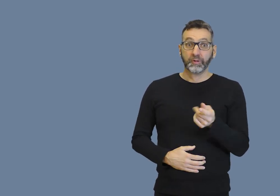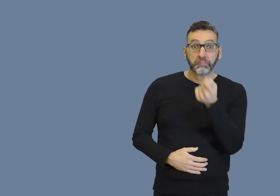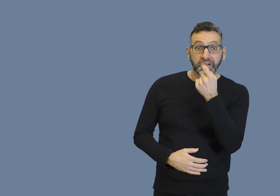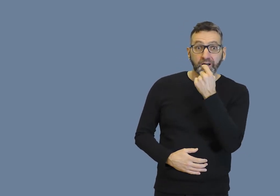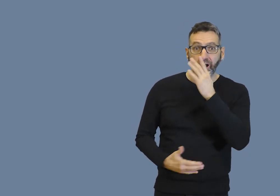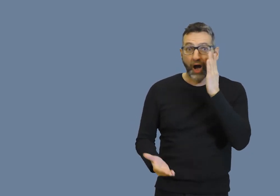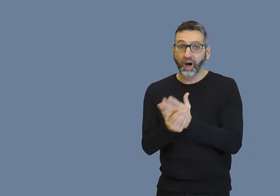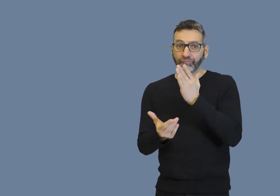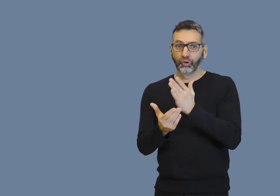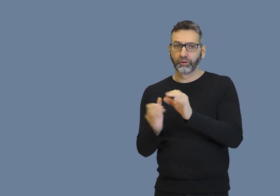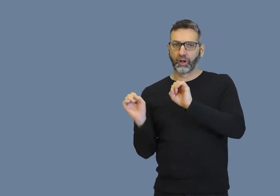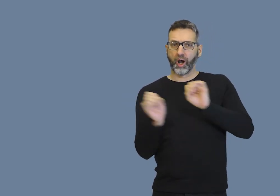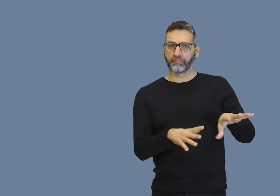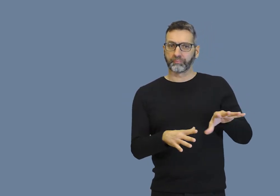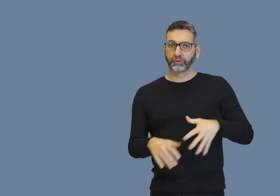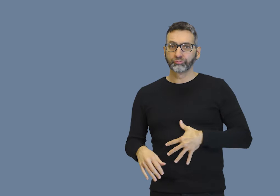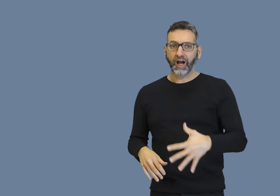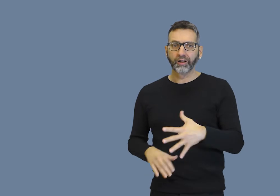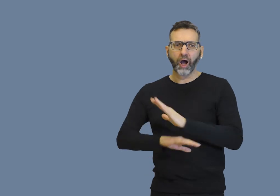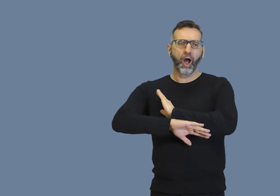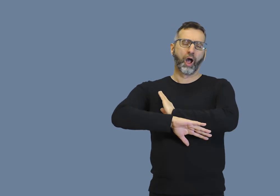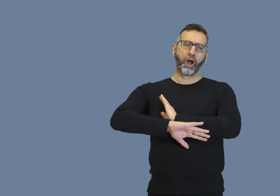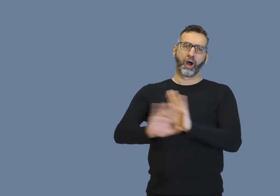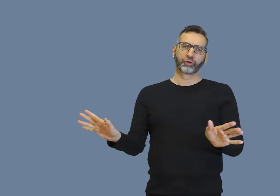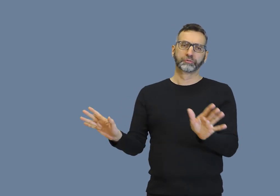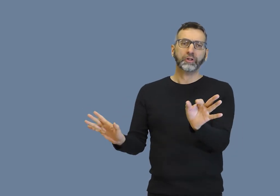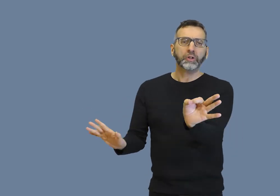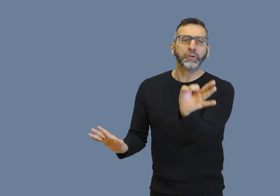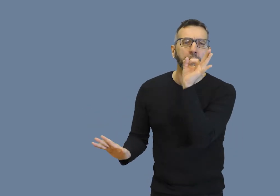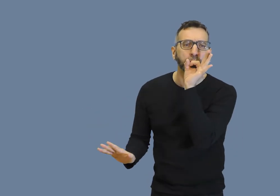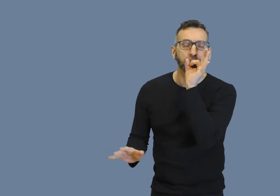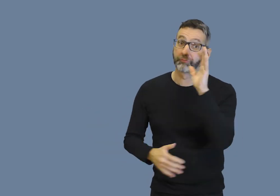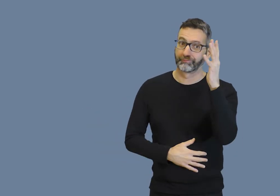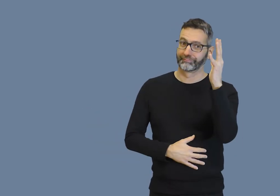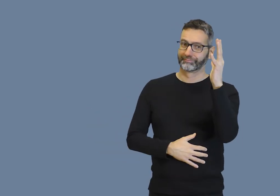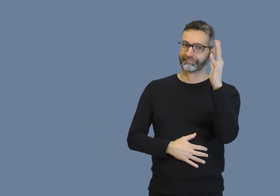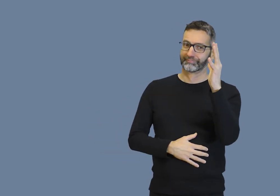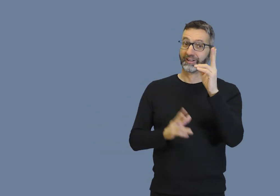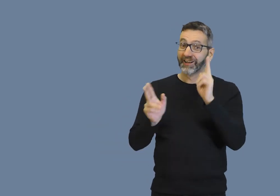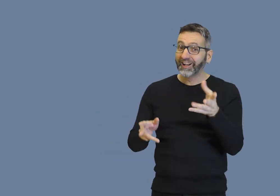Wirst du unfruchtbar, wenn du zu lange die Pille nimmst? Nein!